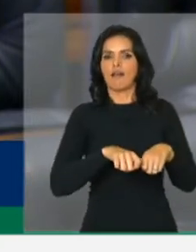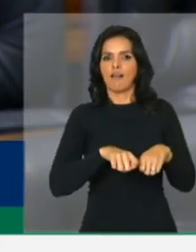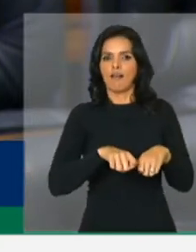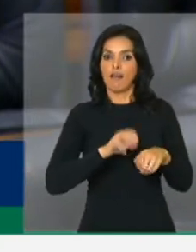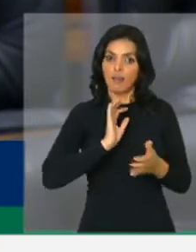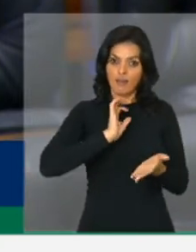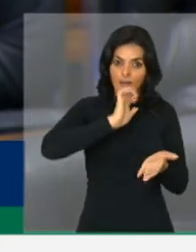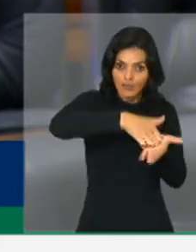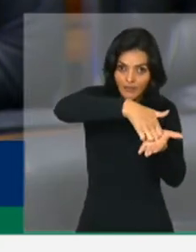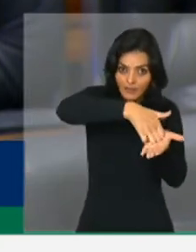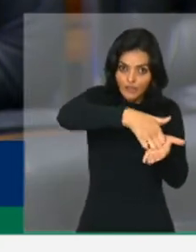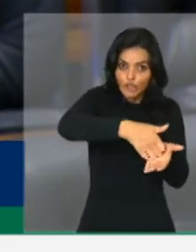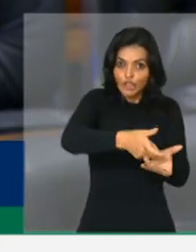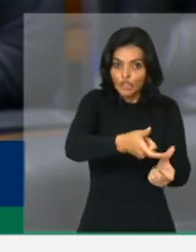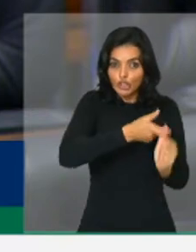INVESTIMENTO DA AMAZÔNIA E DO NORDESTE, EM ESPECIAL NESSE